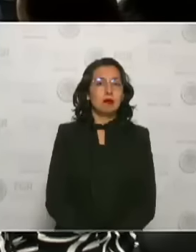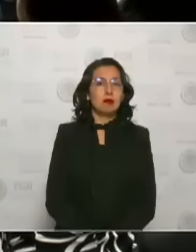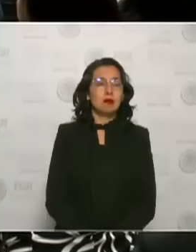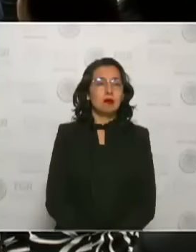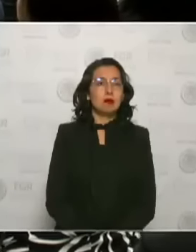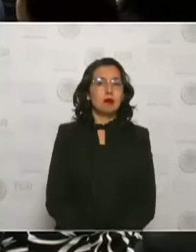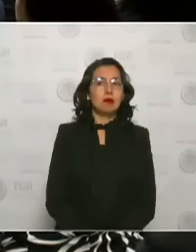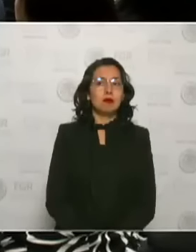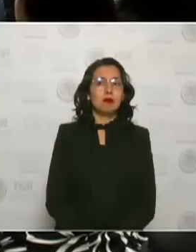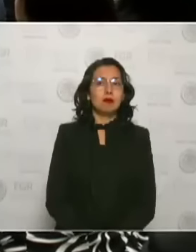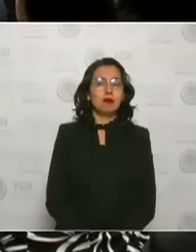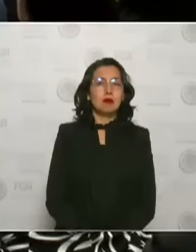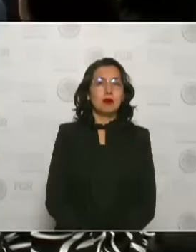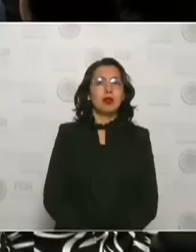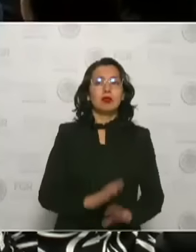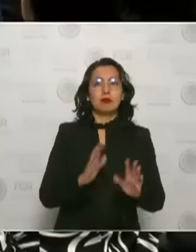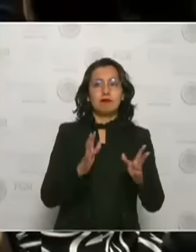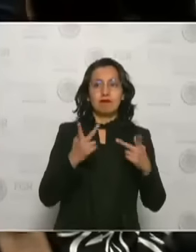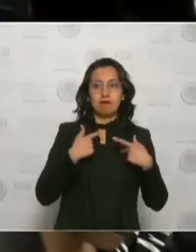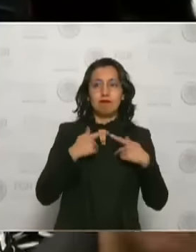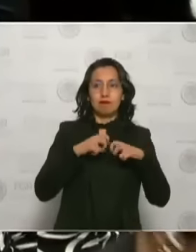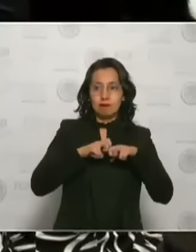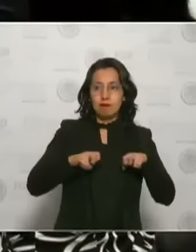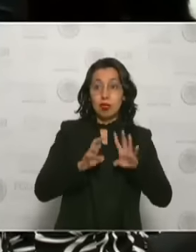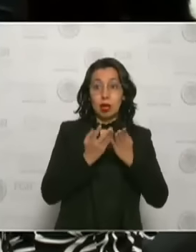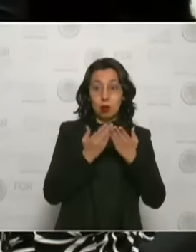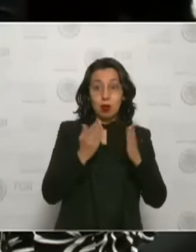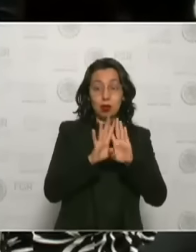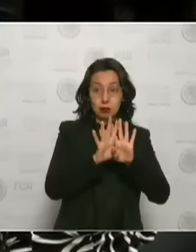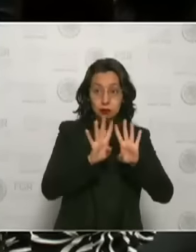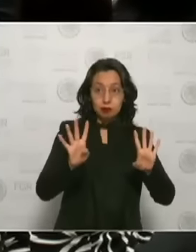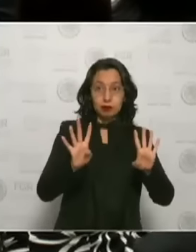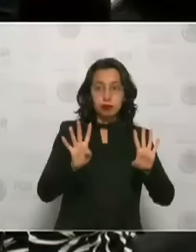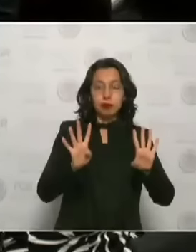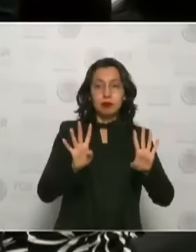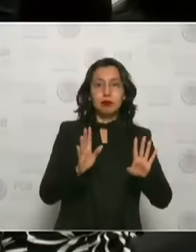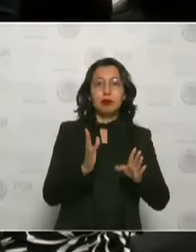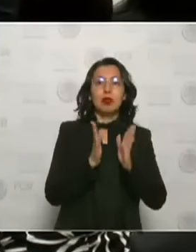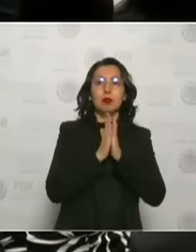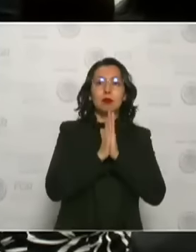Ya contando con nuestro presidium al frente, invitamos por favor a todas,